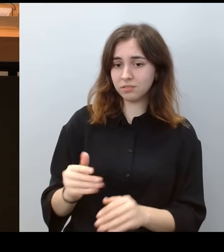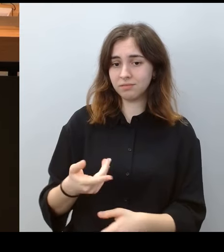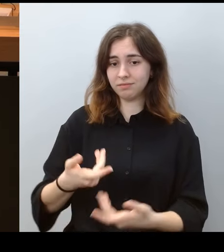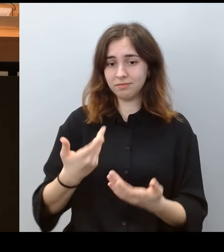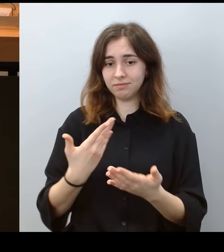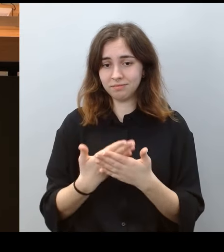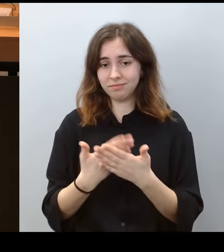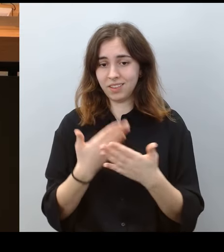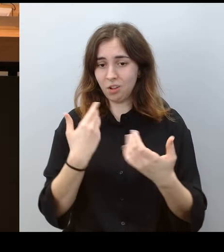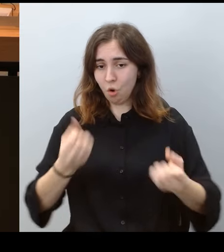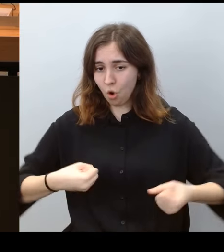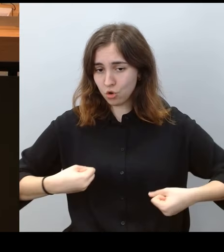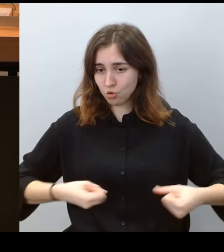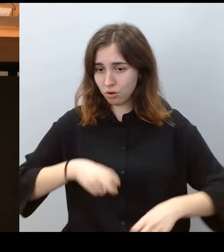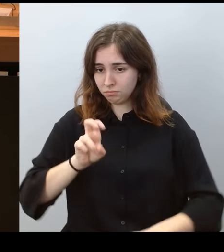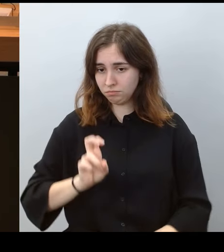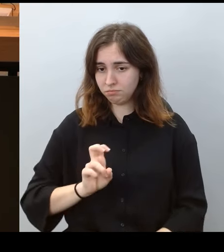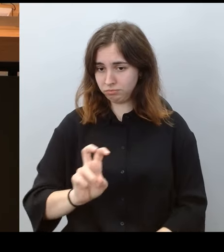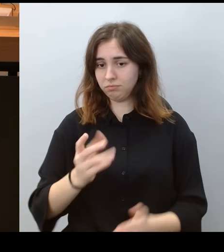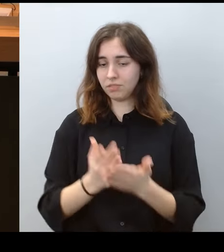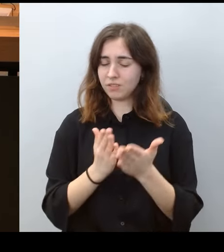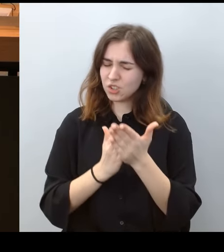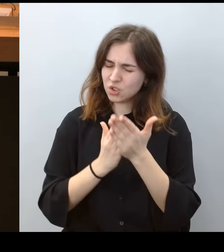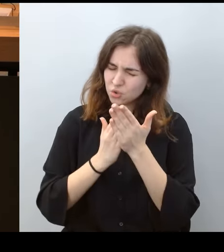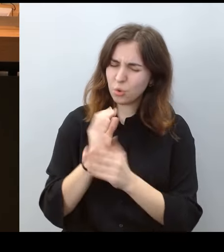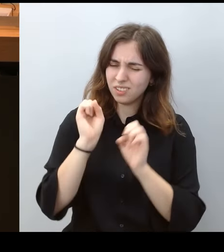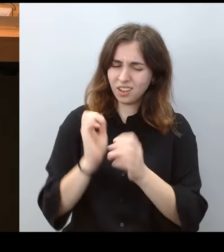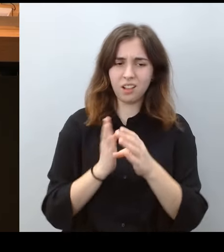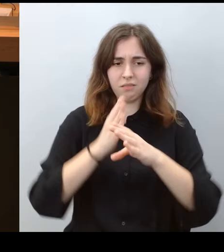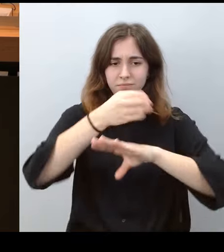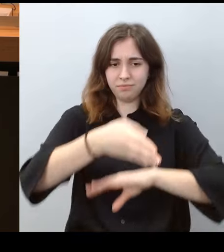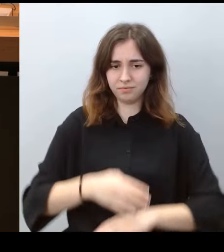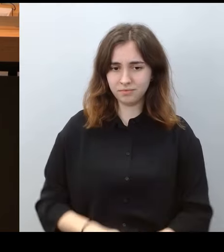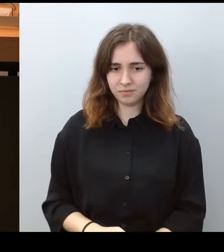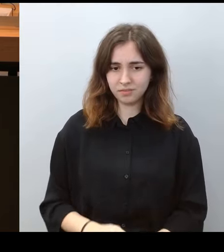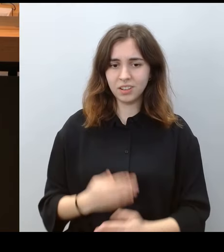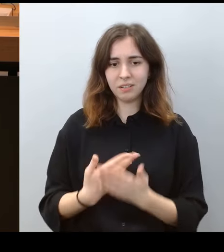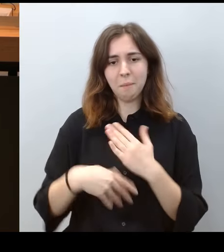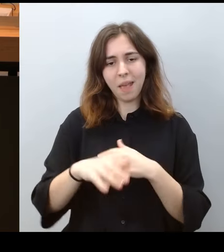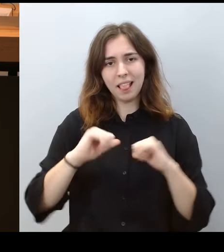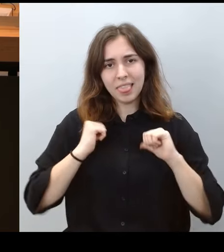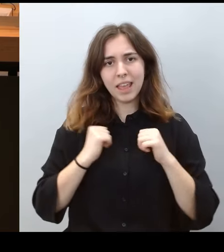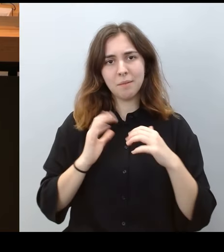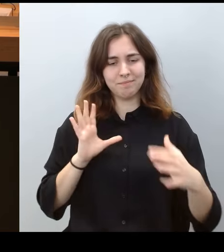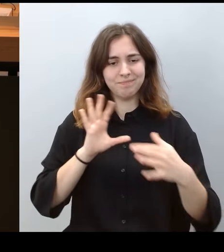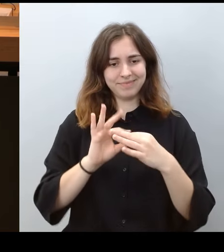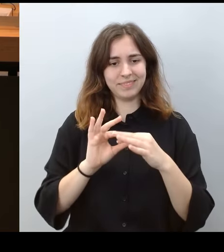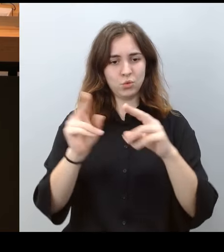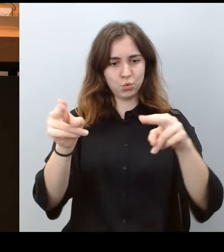im Leben zu finden. Denn der Bedarf ist da. Die Stadtmission geht von bis zu 65 Obdachlosen in Berlin aus,